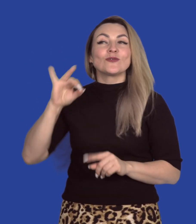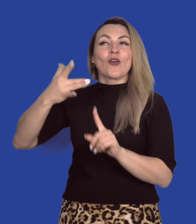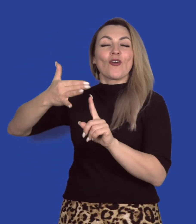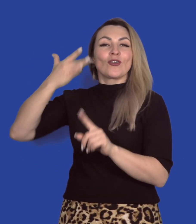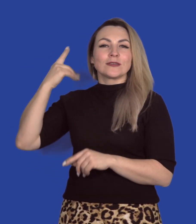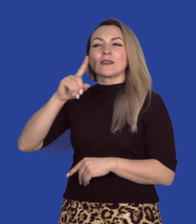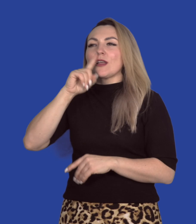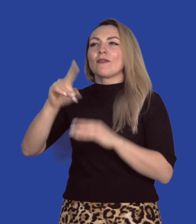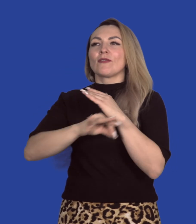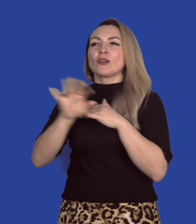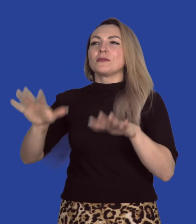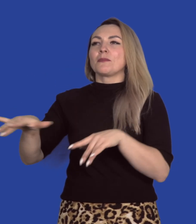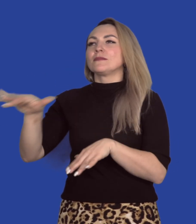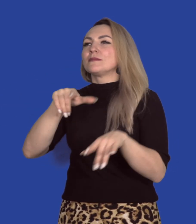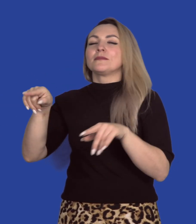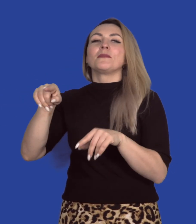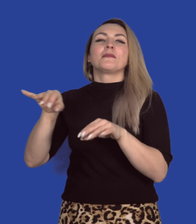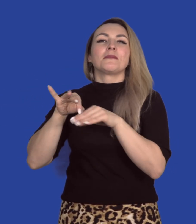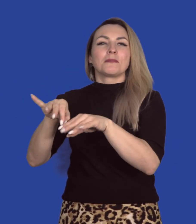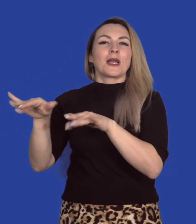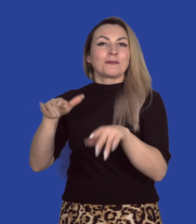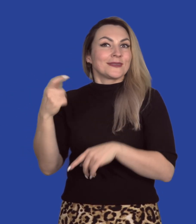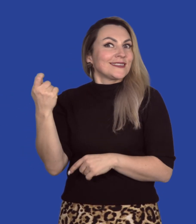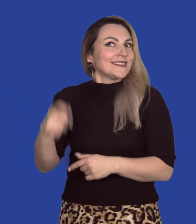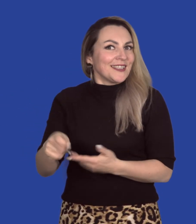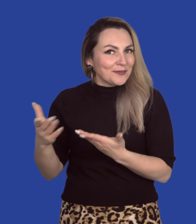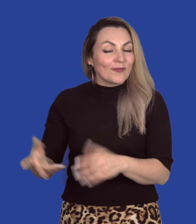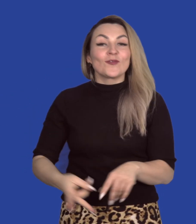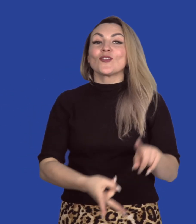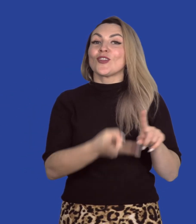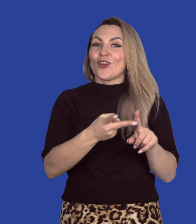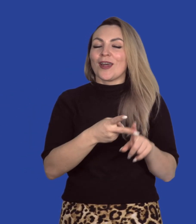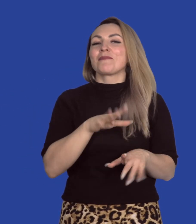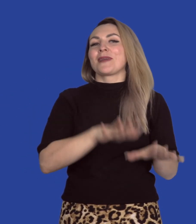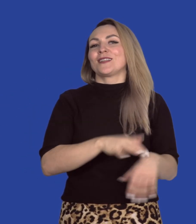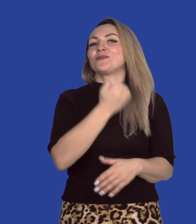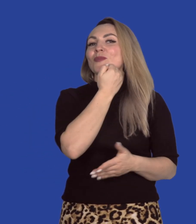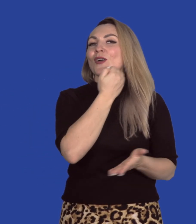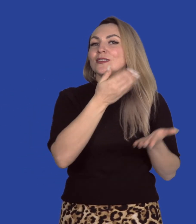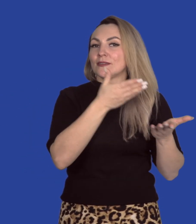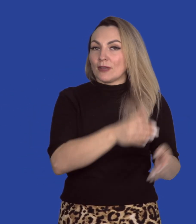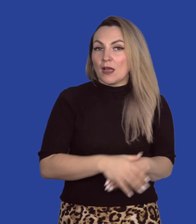Это первое крупное мероприятие ВОГ на Дальнем Востоке. Второй этап проводился в Москве.